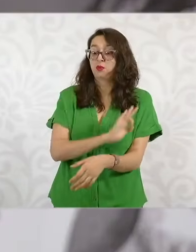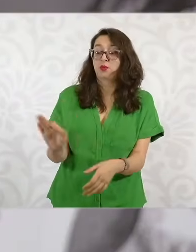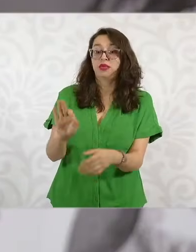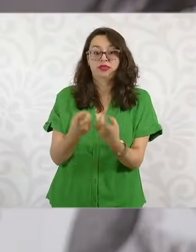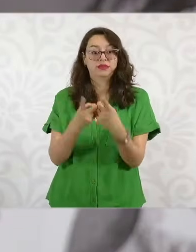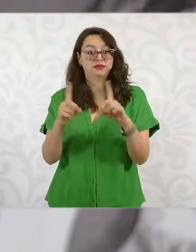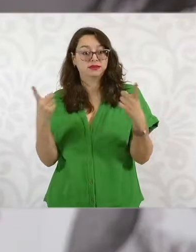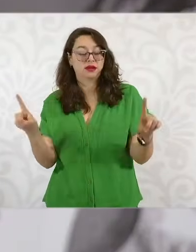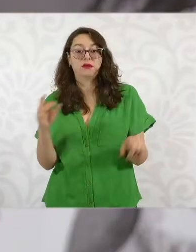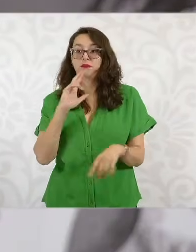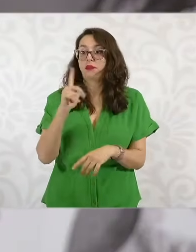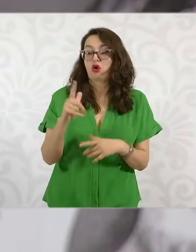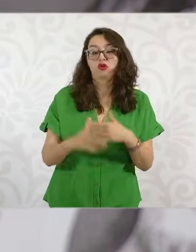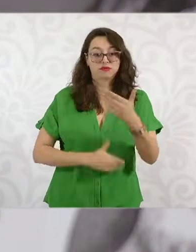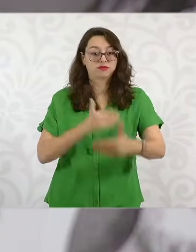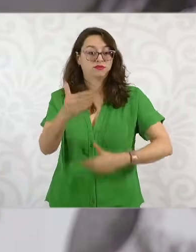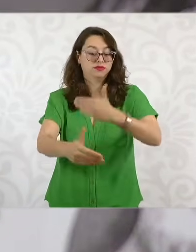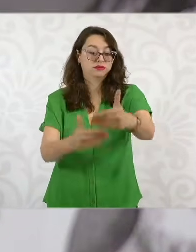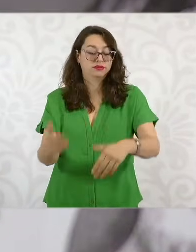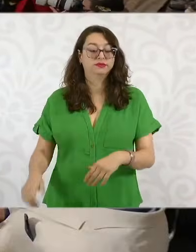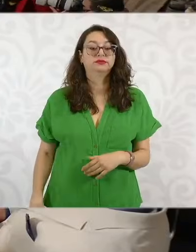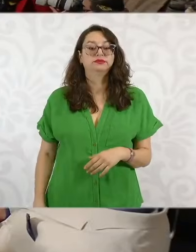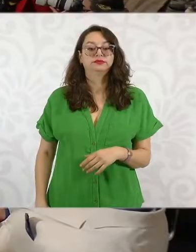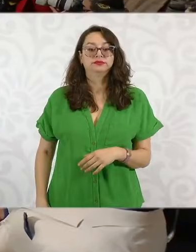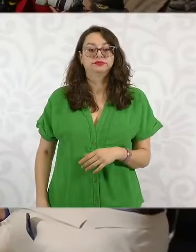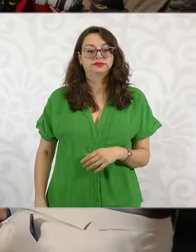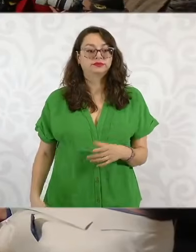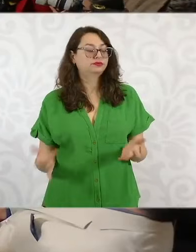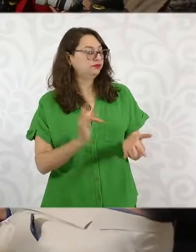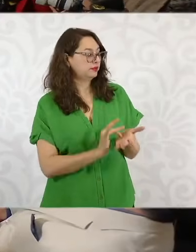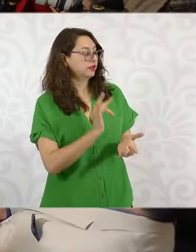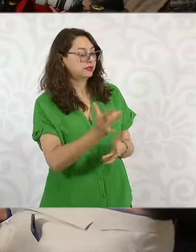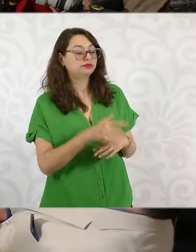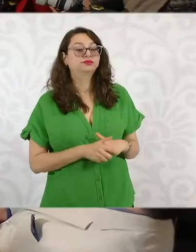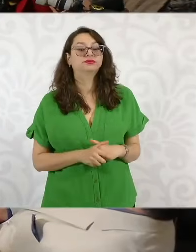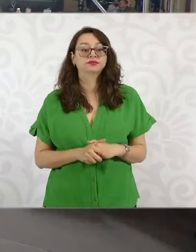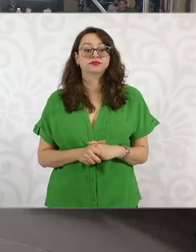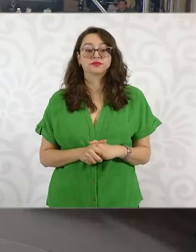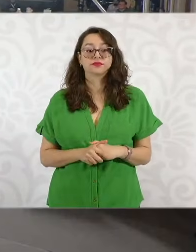idóneo y estratégico para la inversión, sino una nación con visión de futuro, capaz de competir